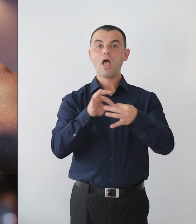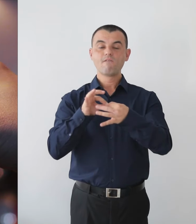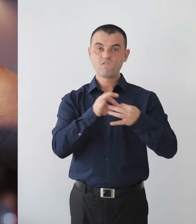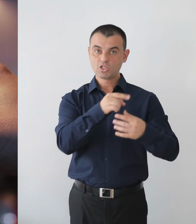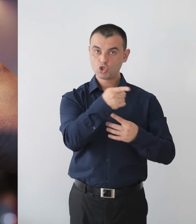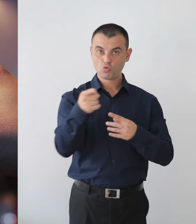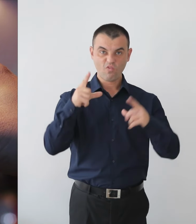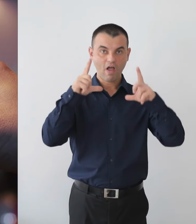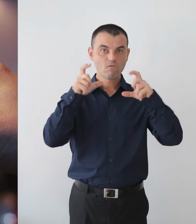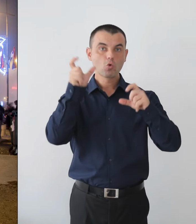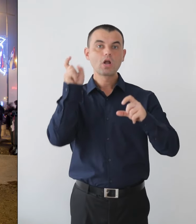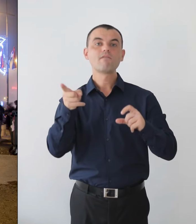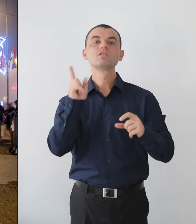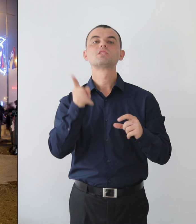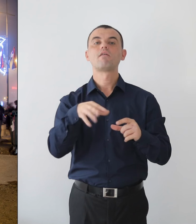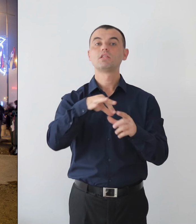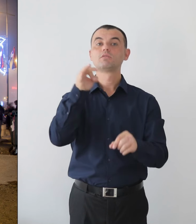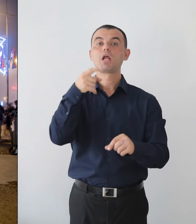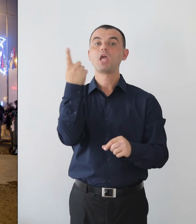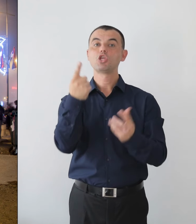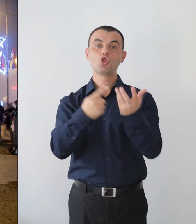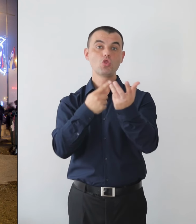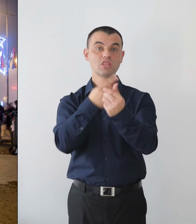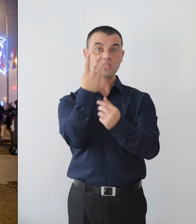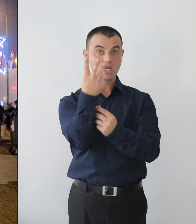Във връзка с това фотографът трябва да избере един от трите параметъра,